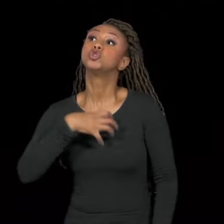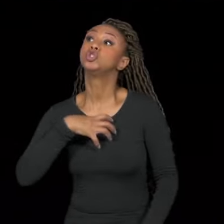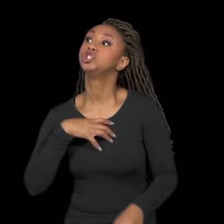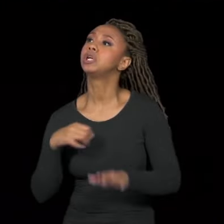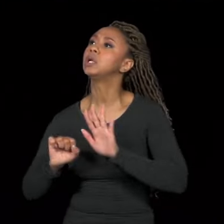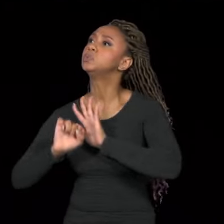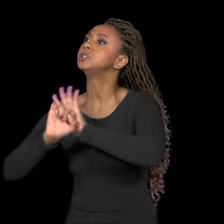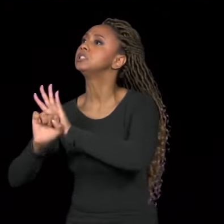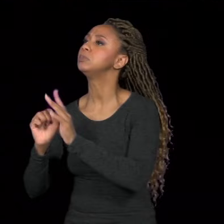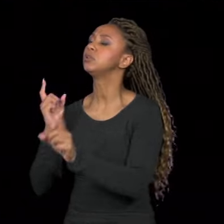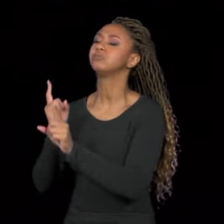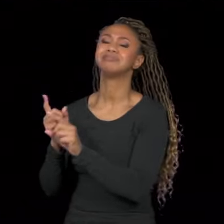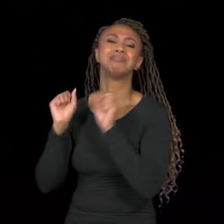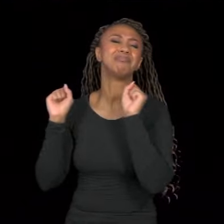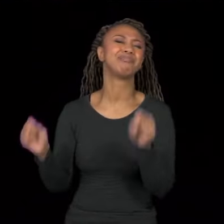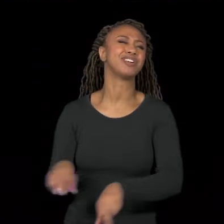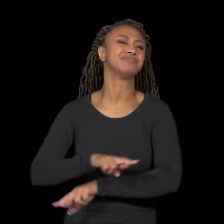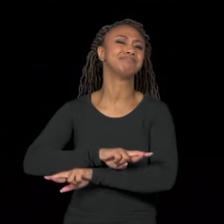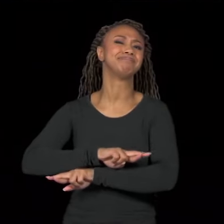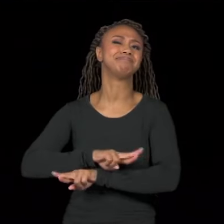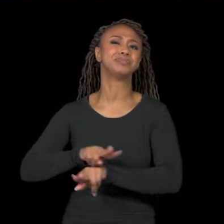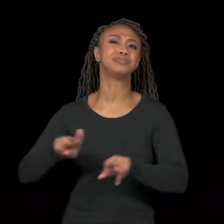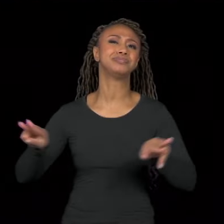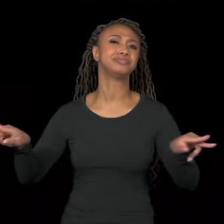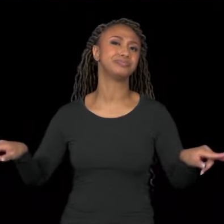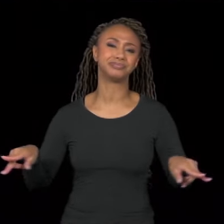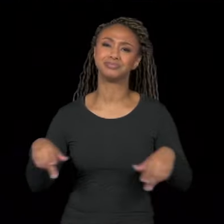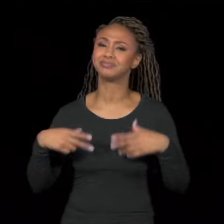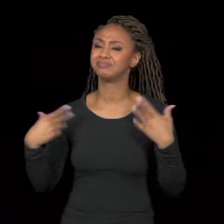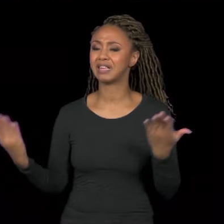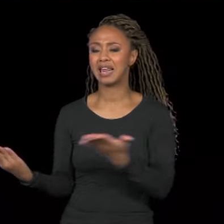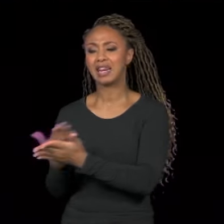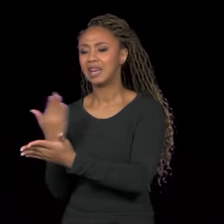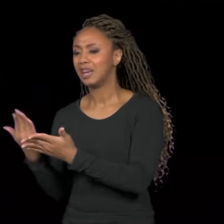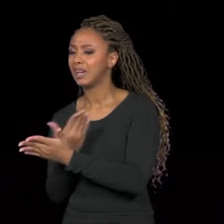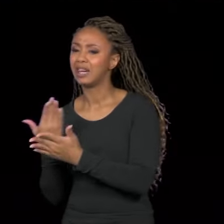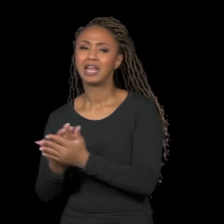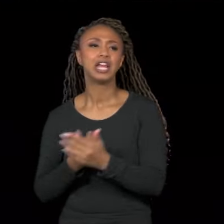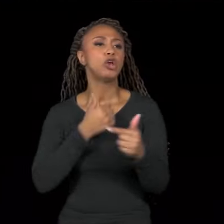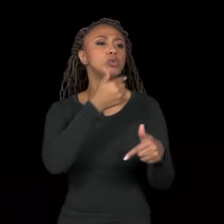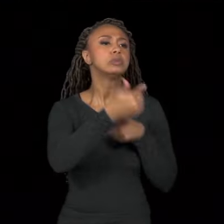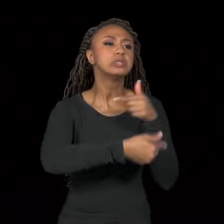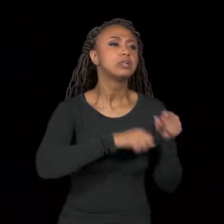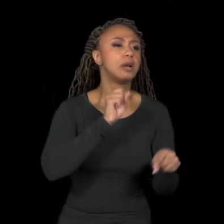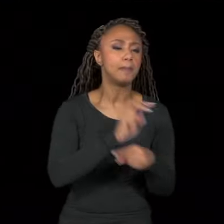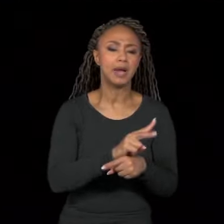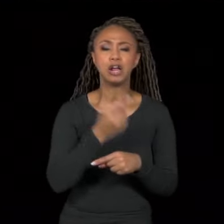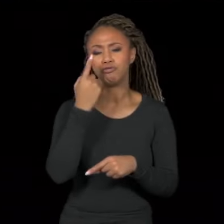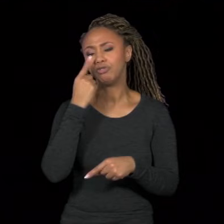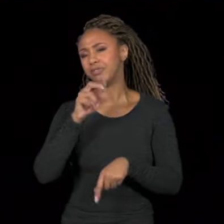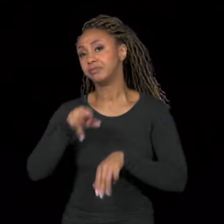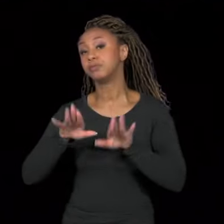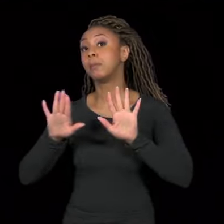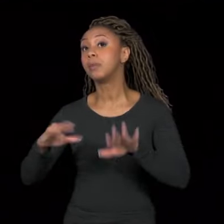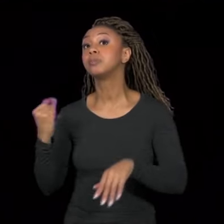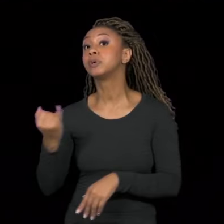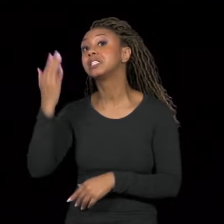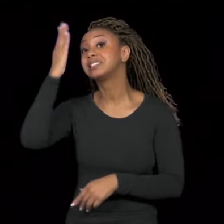VÁRIAS DELAS AÍ NO MERCADO, NOS LIVROS, ONDE VOCÊ FOR TRABALHAR, ENFIM. O IMPORTANTE É VOCÊ SABER COMO QUE SE DÁ O RELACIONAMENTO.